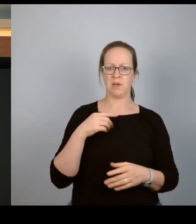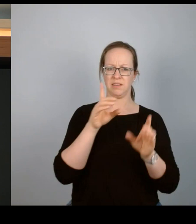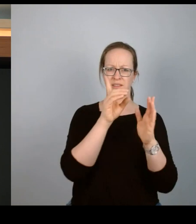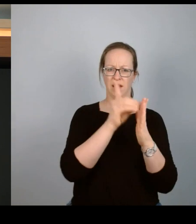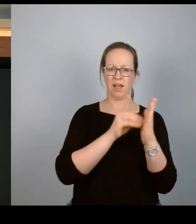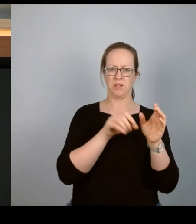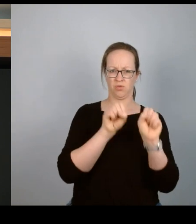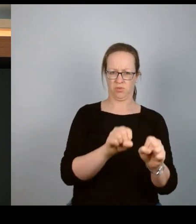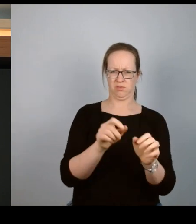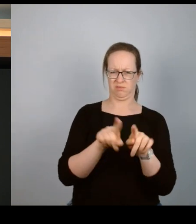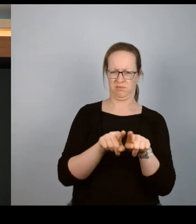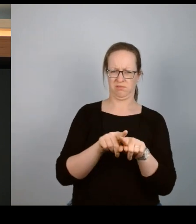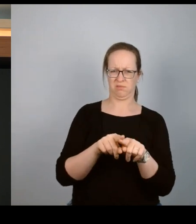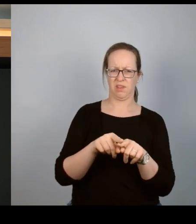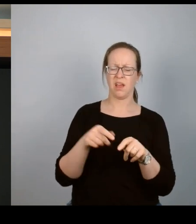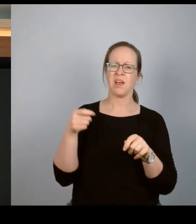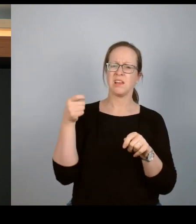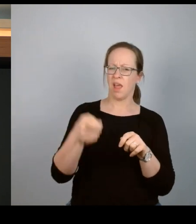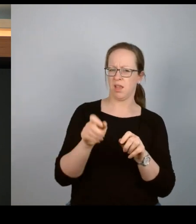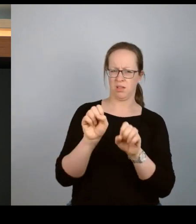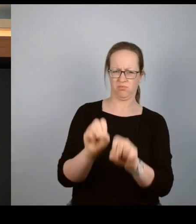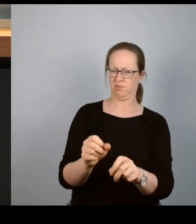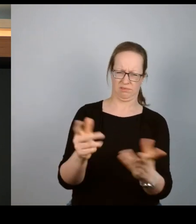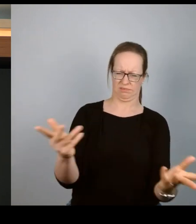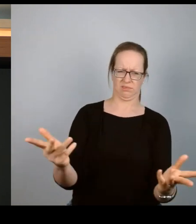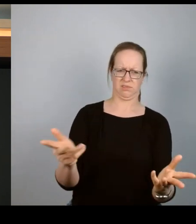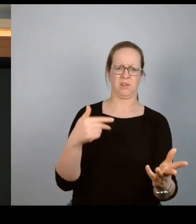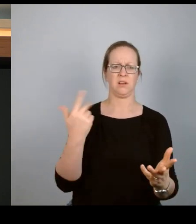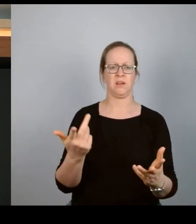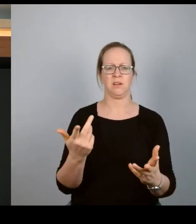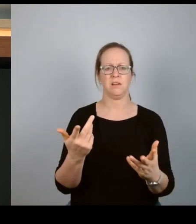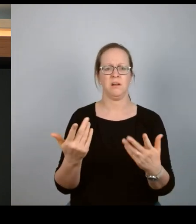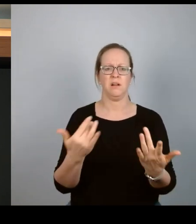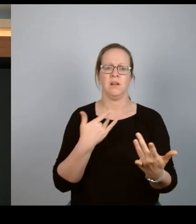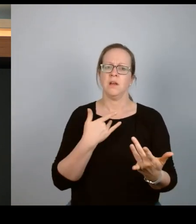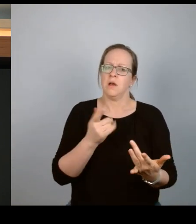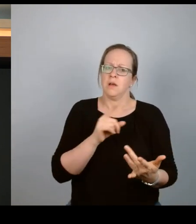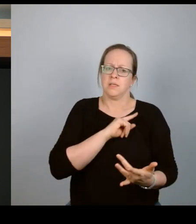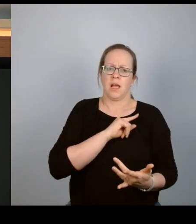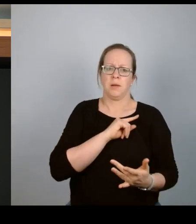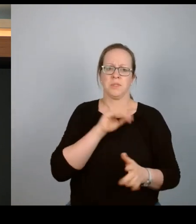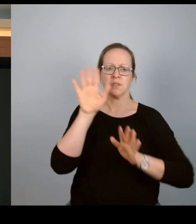überwachen stetig mehr und anspruchsvolle Arbeit zu. Das haben Sie hier eindrucksvoll geschildert.